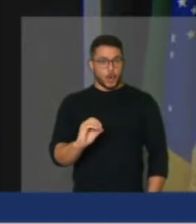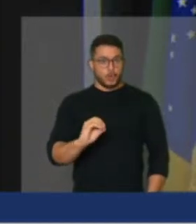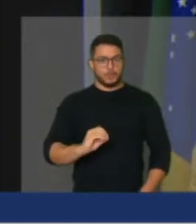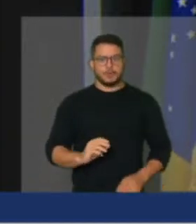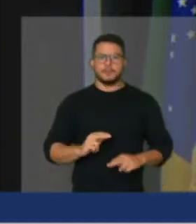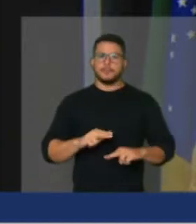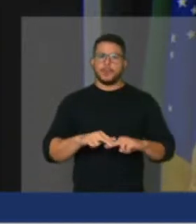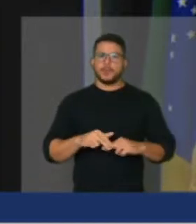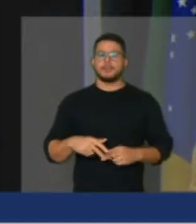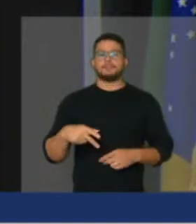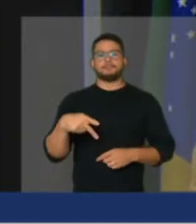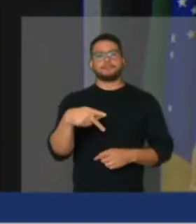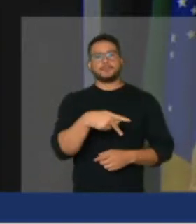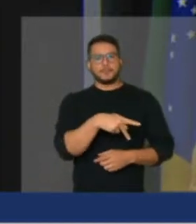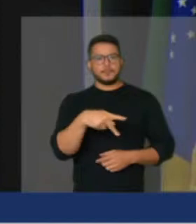RAPIDAMENTE O PRAZO E A GENTE VOTAR RAPIDAMENTE ESSA PEC